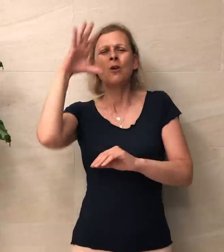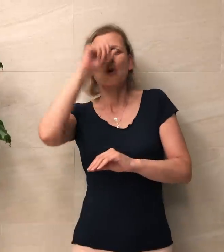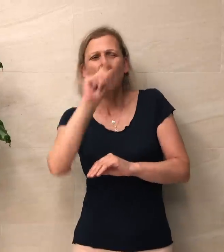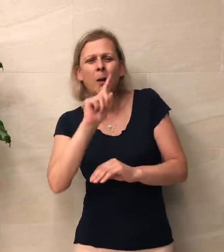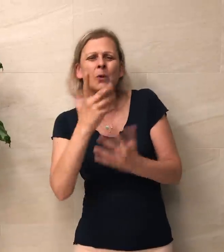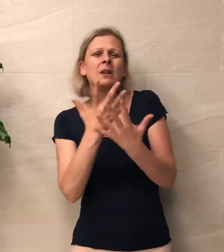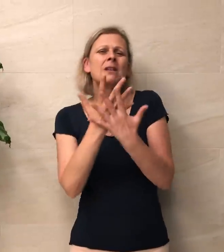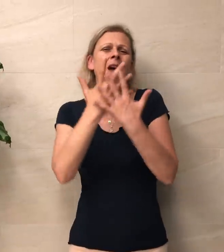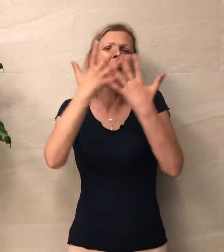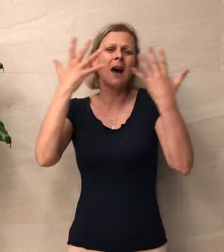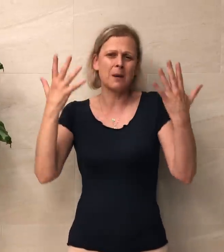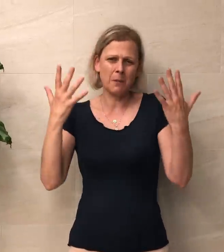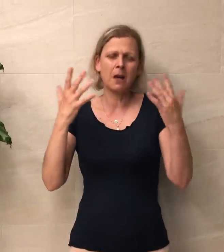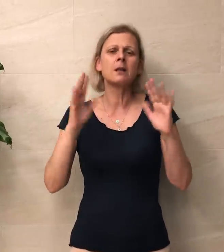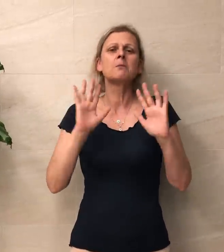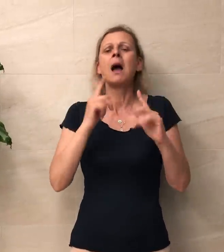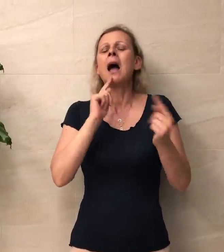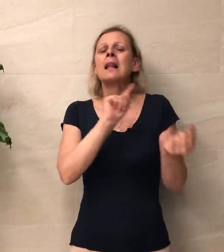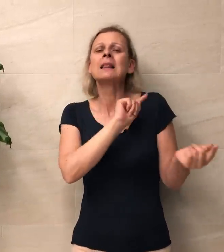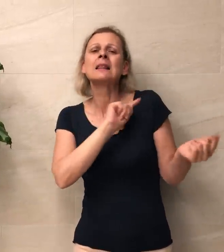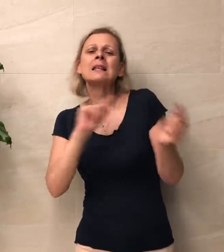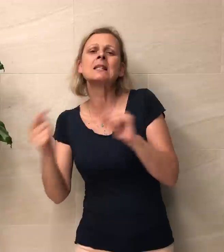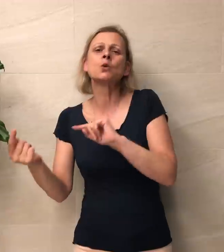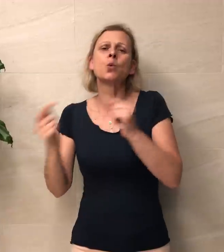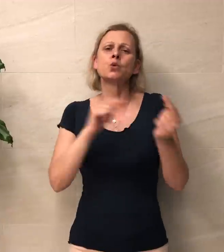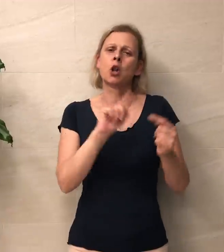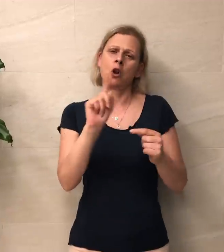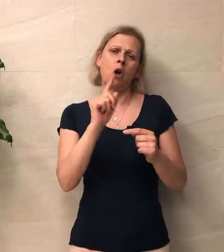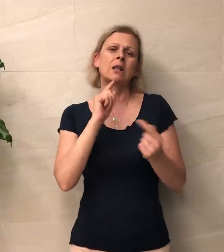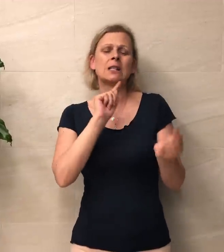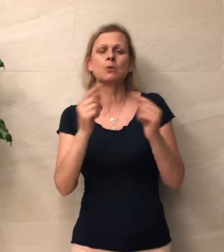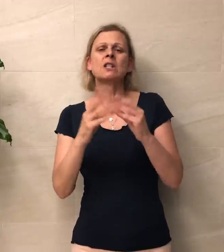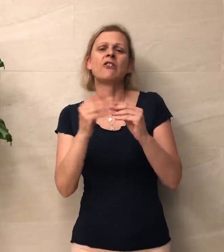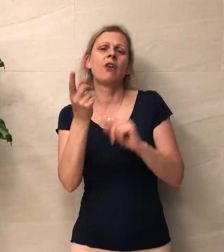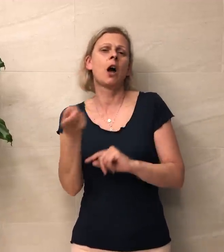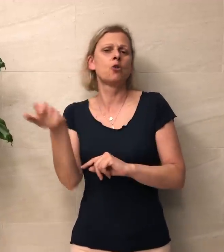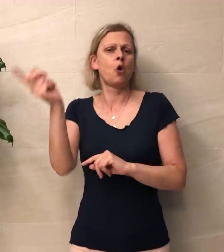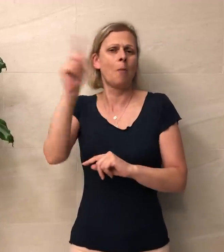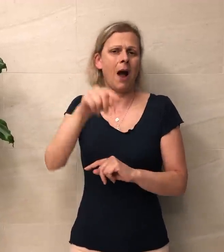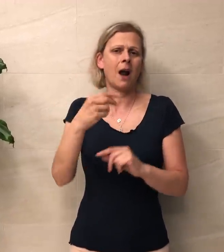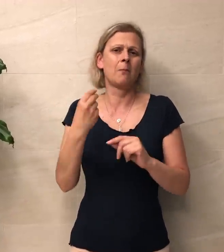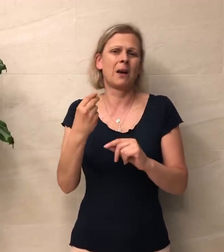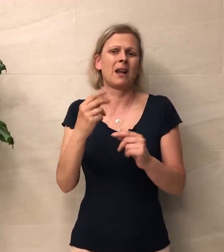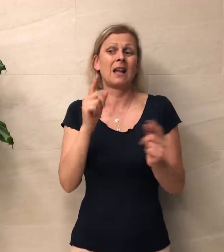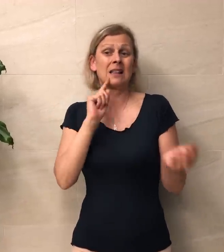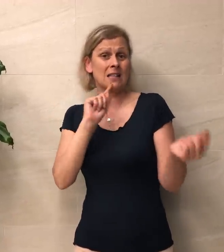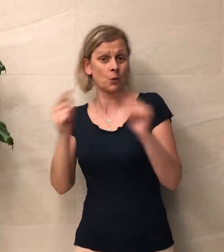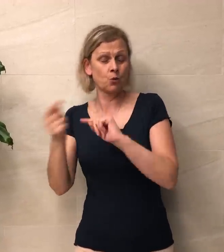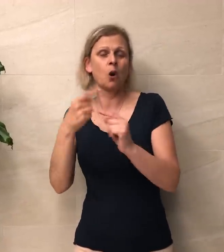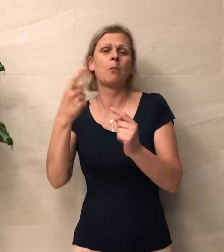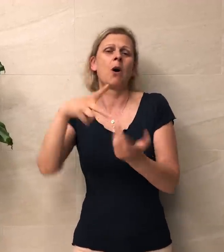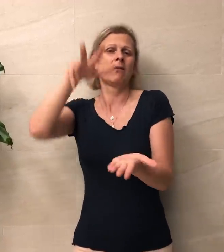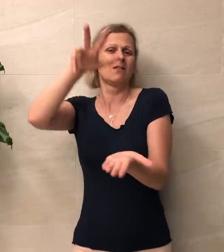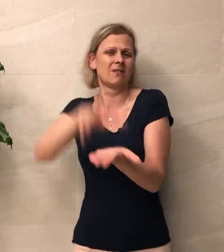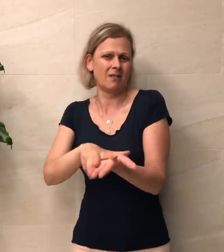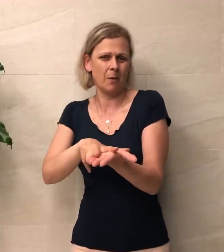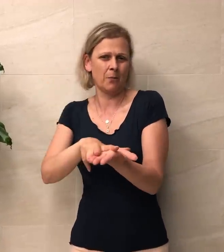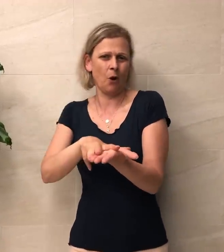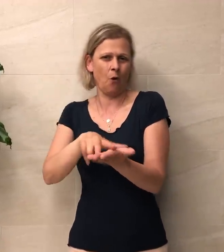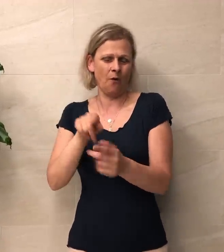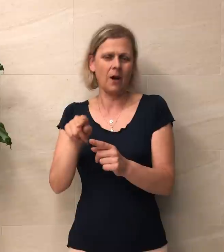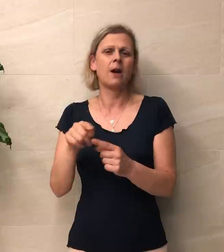Folino una serie di domande finalizzate ad ottenere dei chiarimenti, ma non è stato possibile avviare una discussione perché quella è